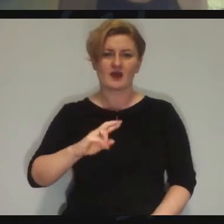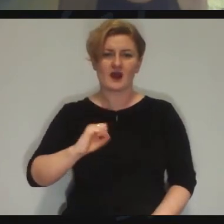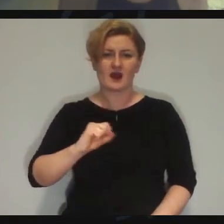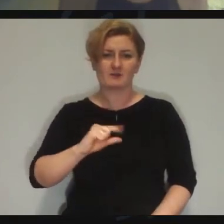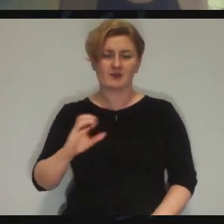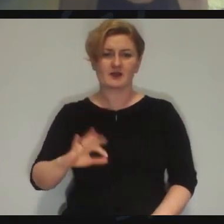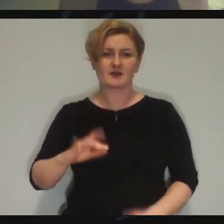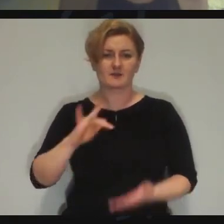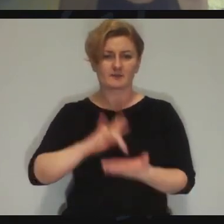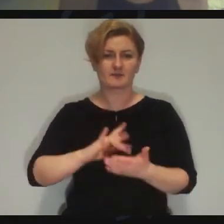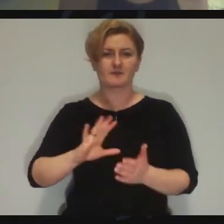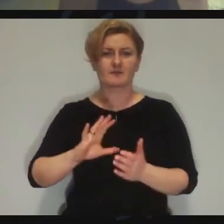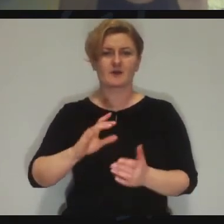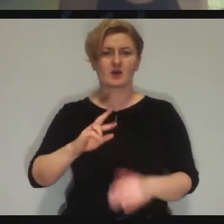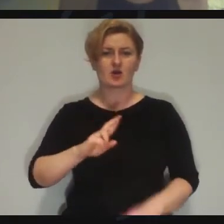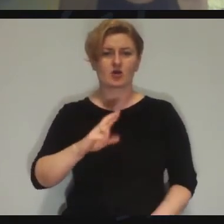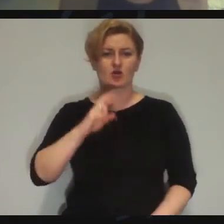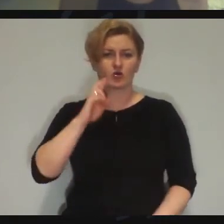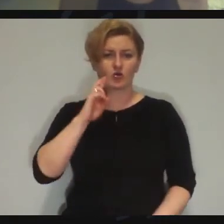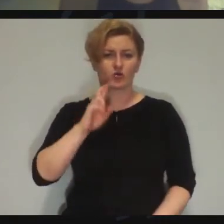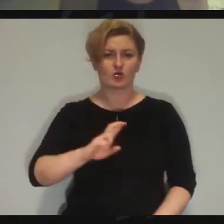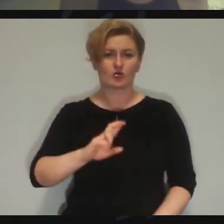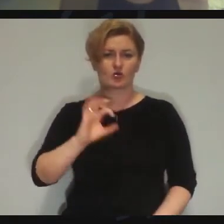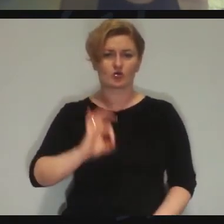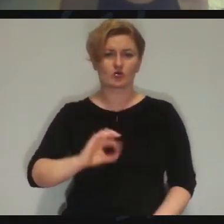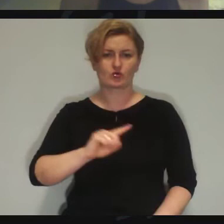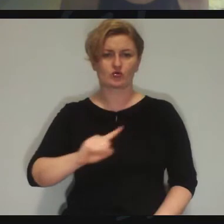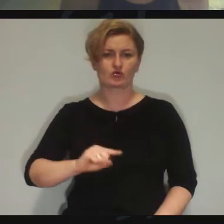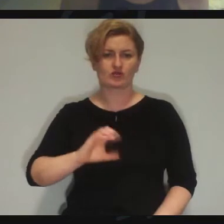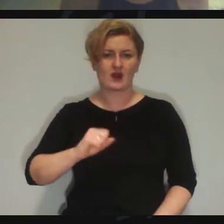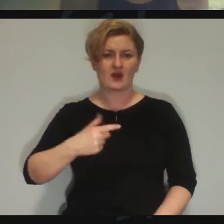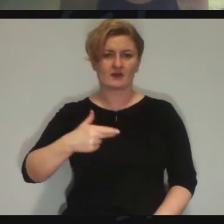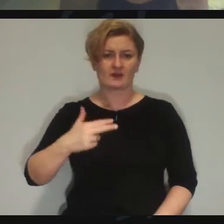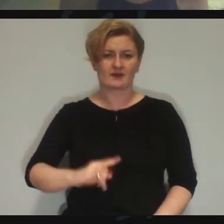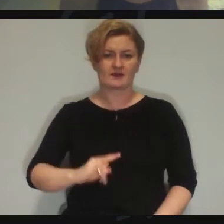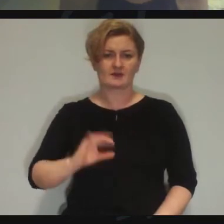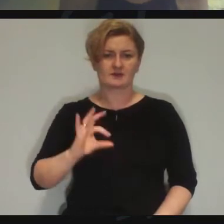Ta struktura naszego Ośrodka Salezjańskiego jest podzielona na 3 domy: